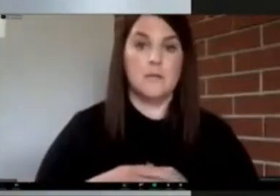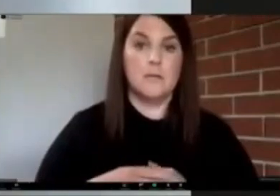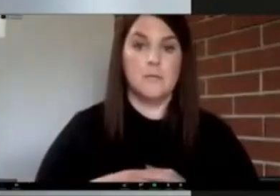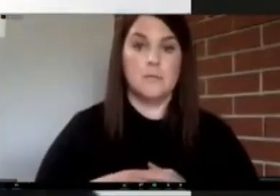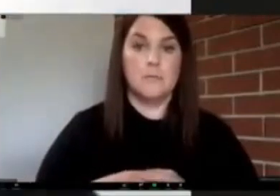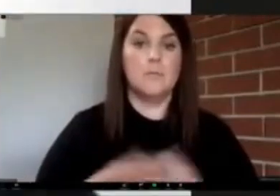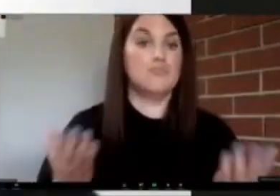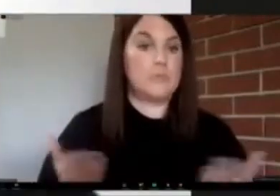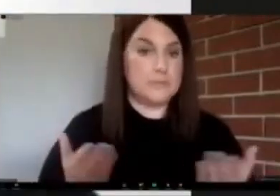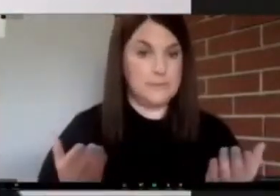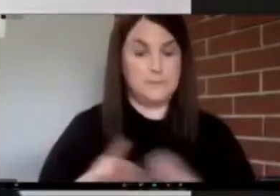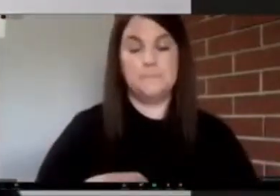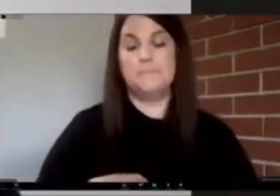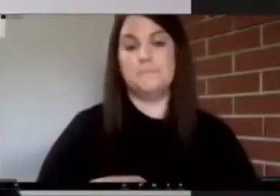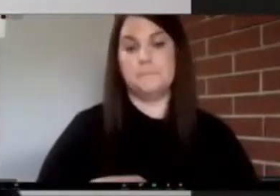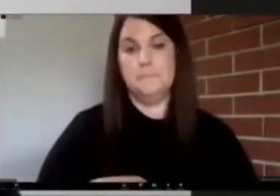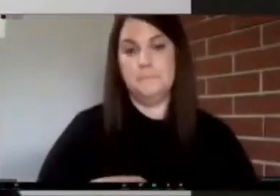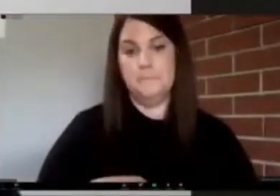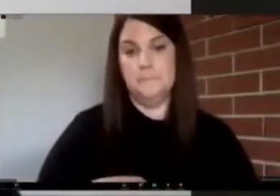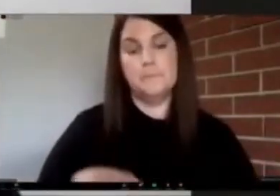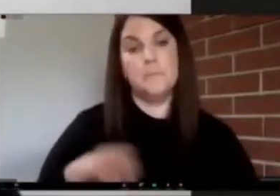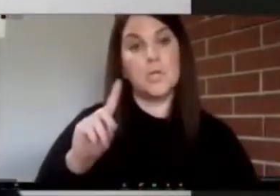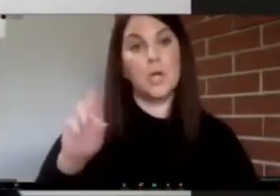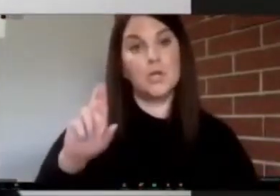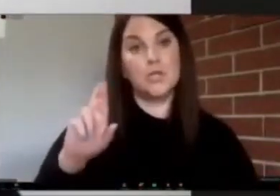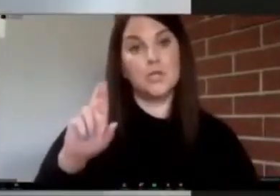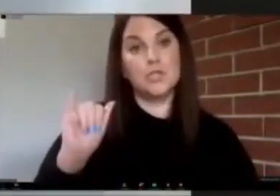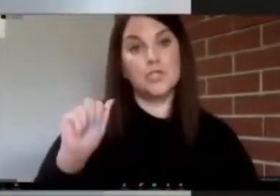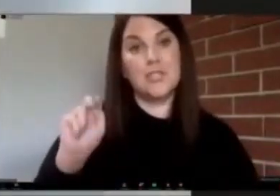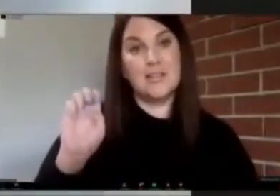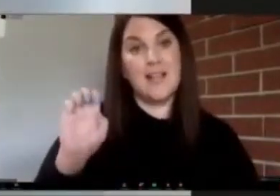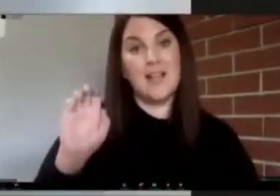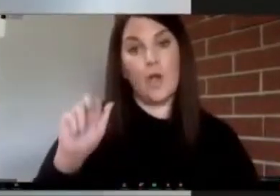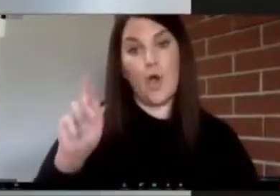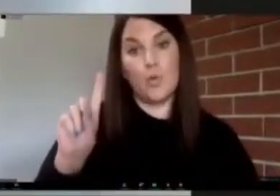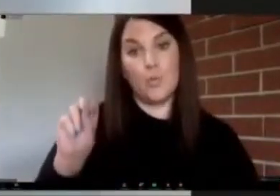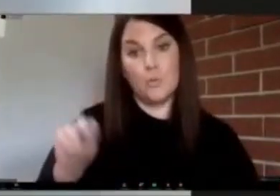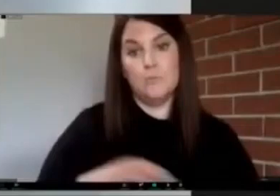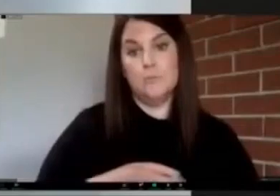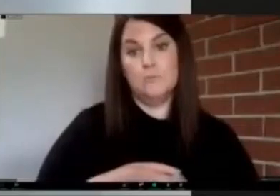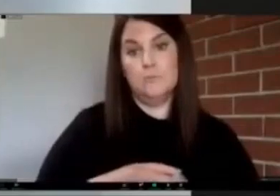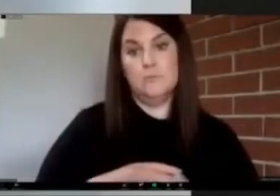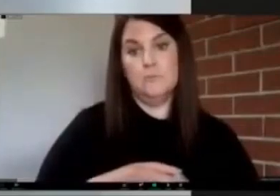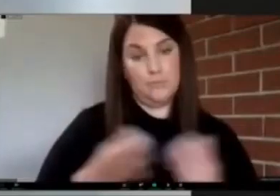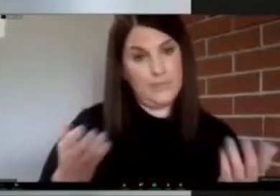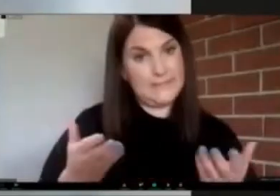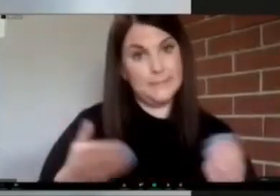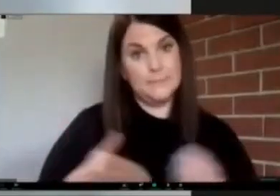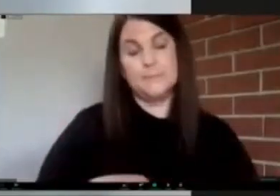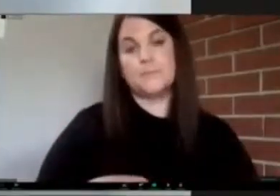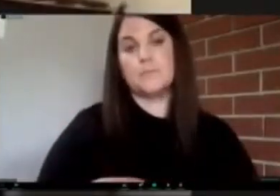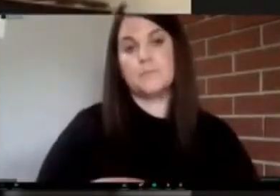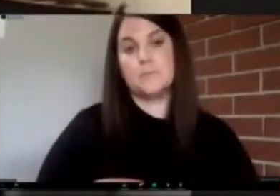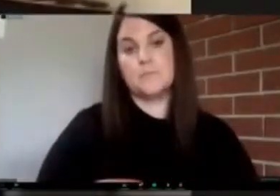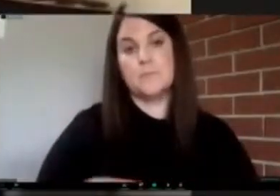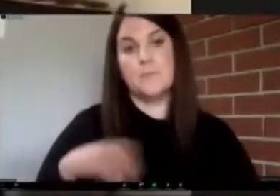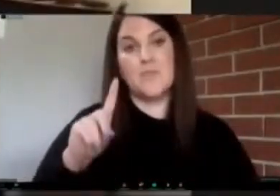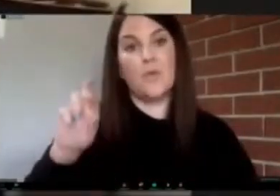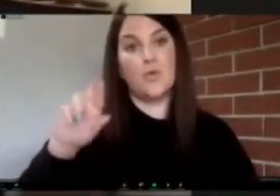Minh Wendt: Dr. Joneigh Khaldun? Joneigh Khaldun: Present. Minh Wendt: Dr. Rachel Levine?